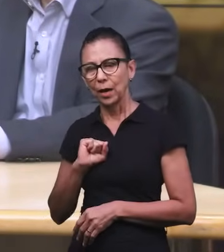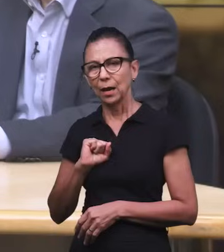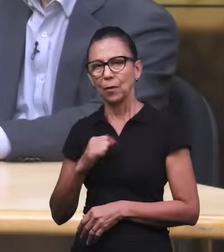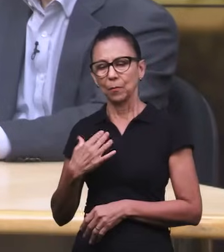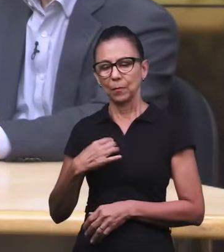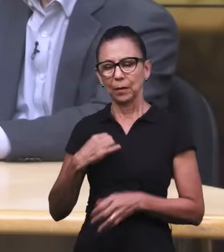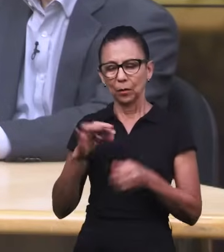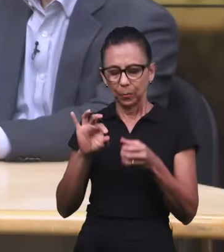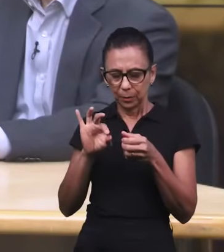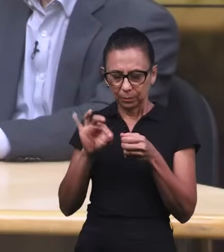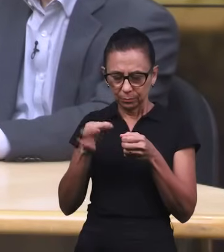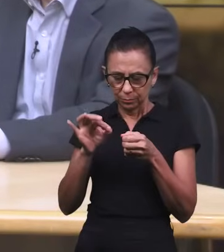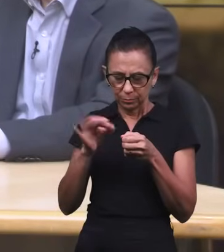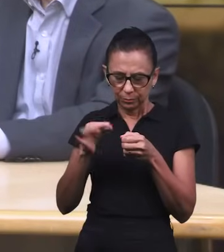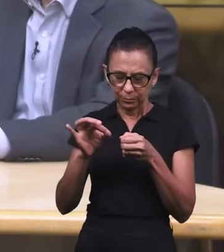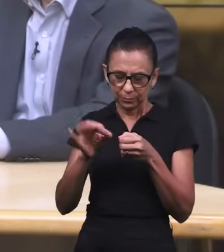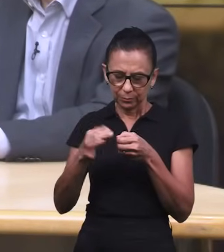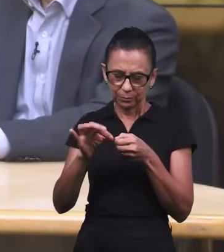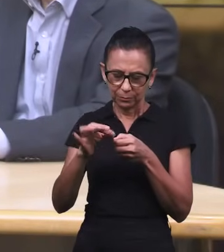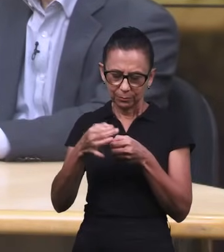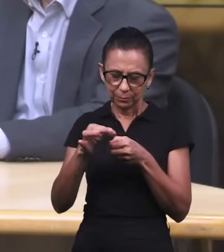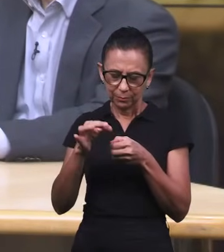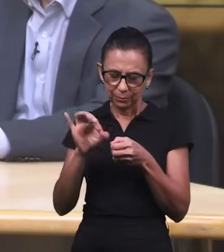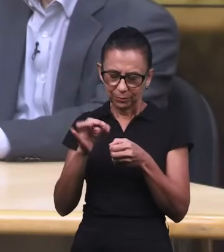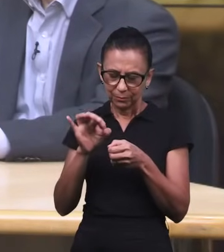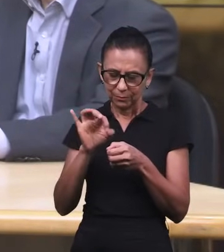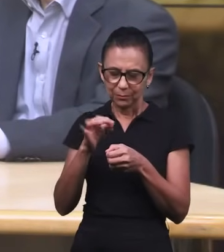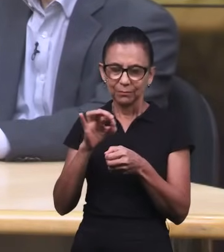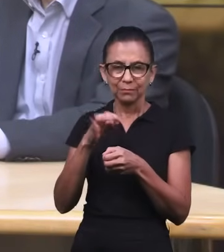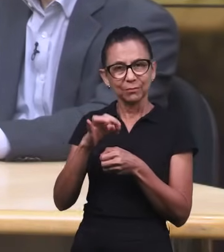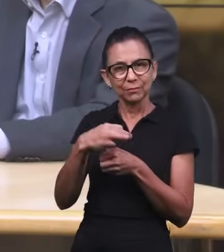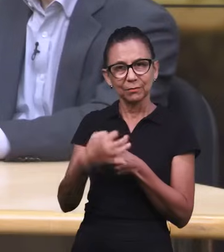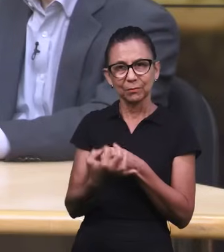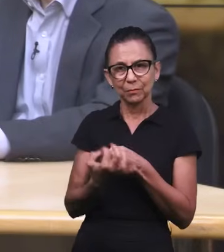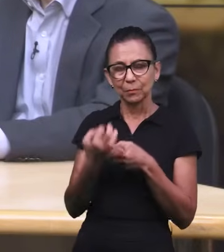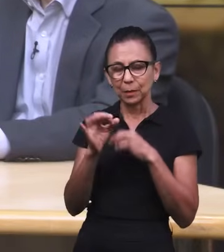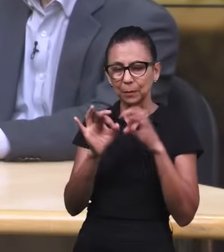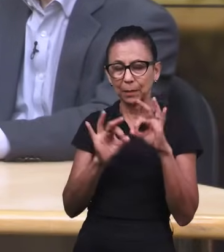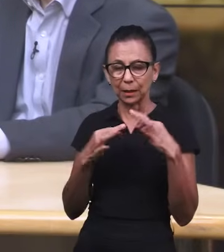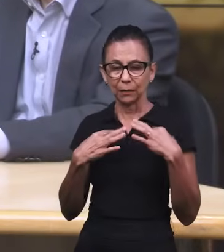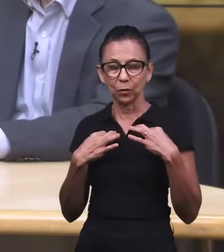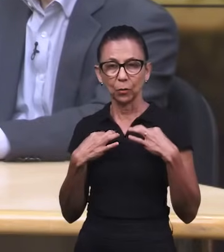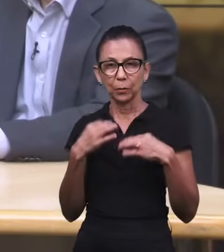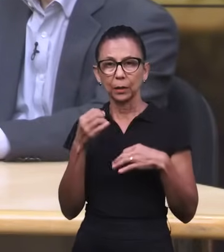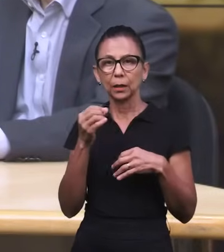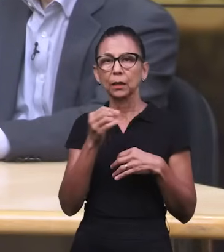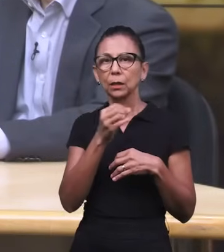dele como isso se aplicaria hoje né nos dias de hoje no meio de uma sociedade em que a religião